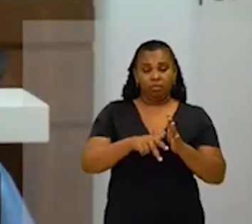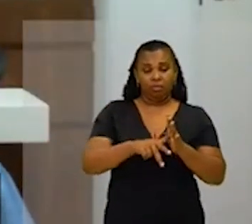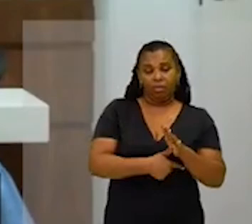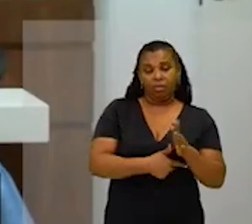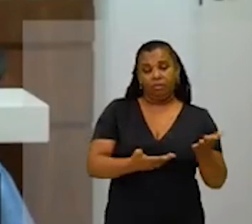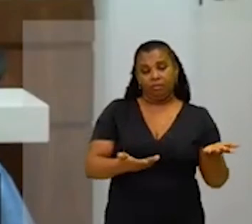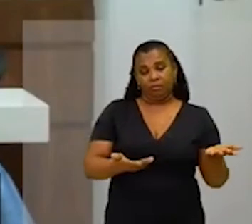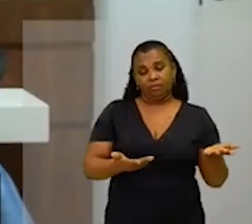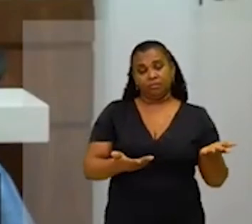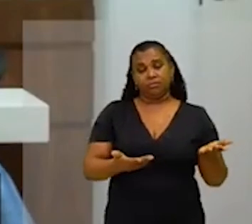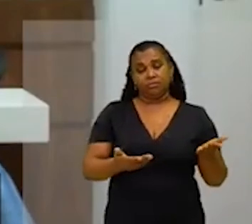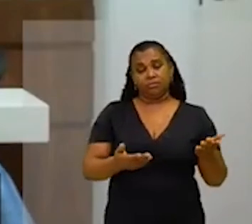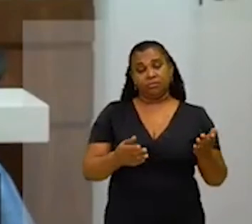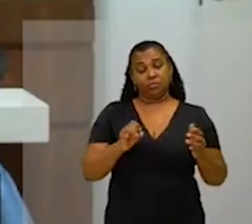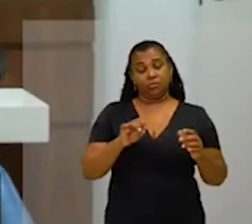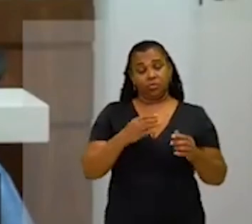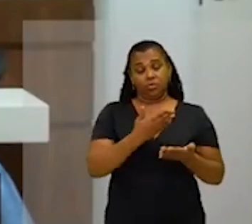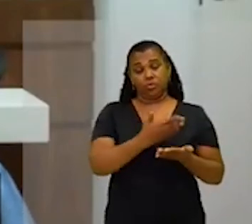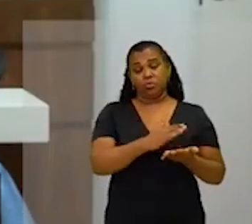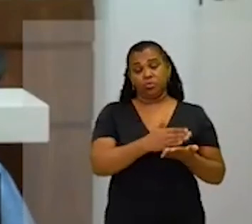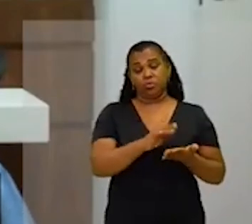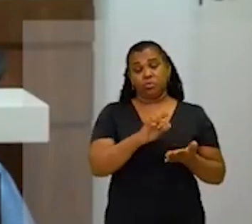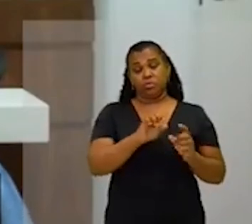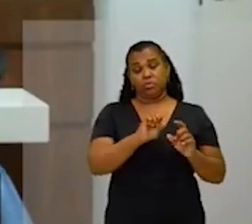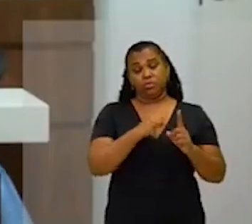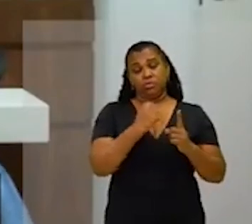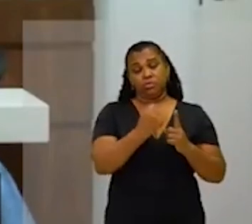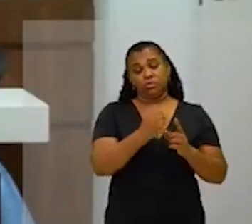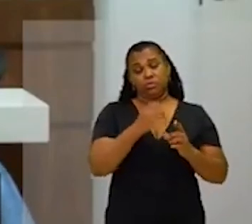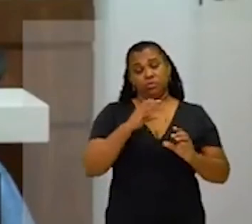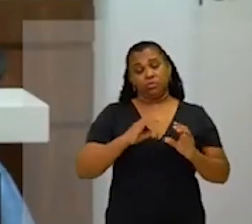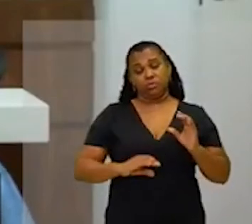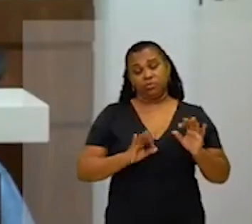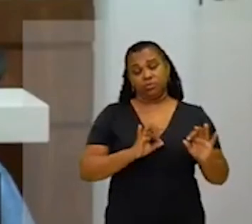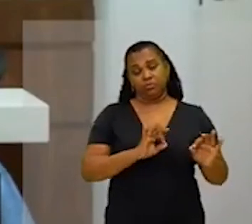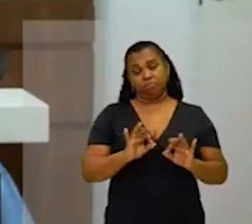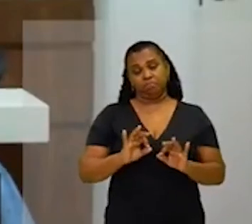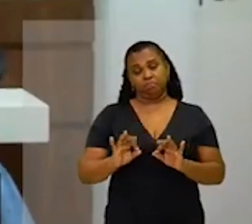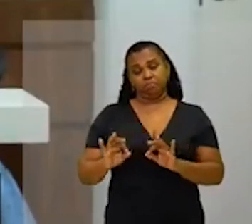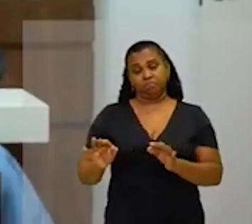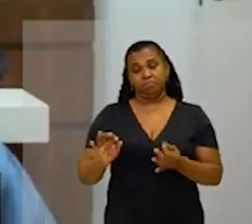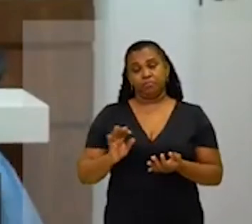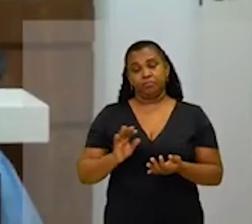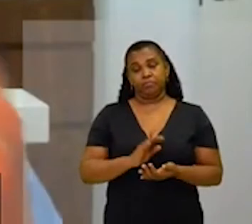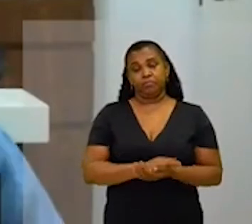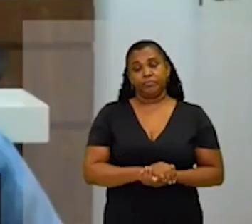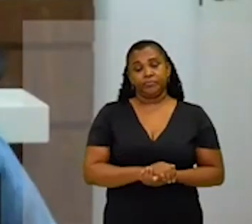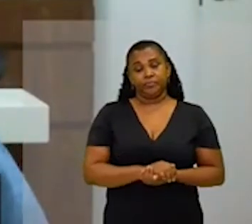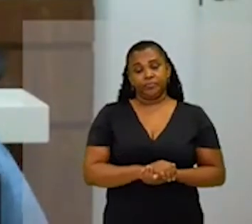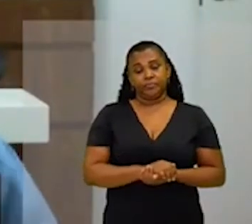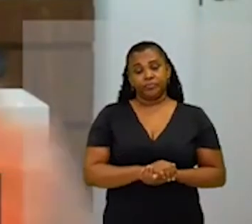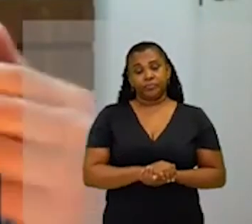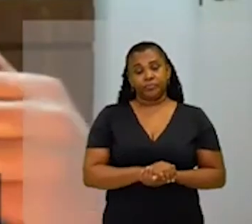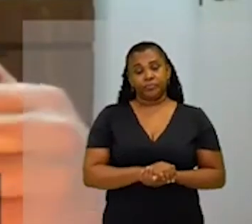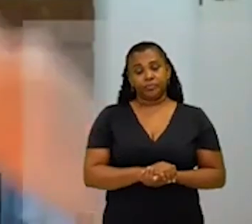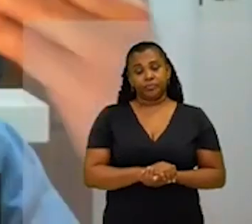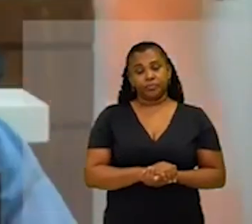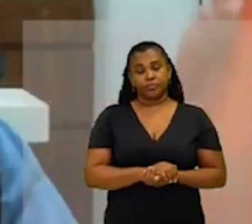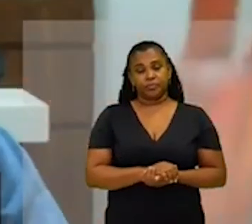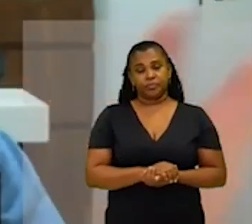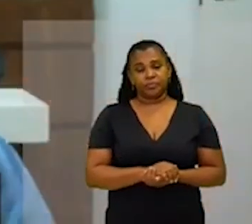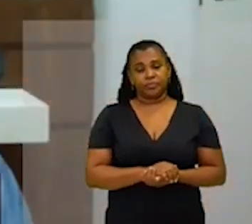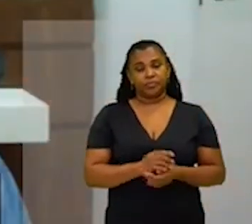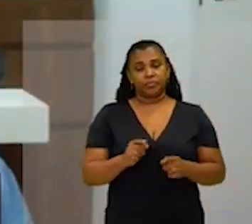é mas outra coisa aconteceu o com o nosso o financiamento público que foi inadvertidamente